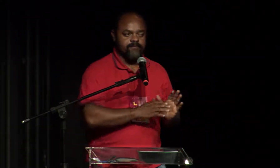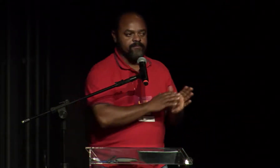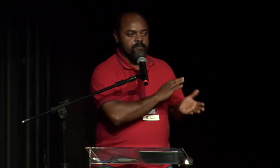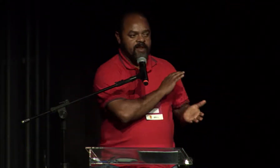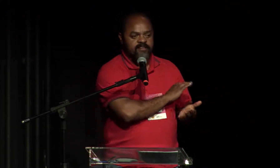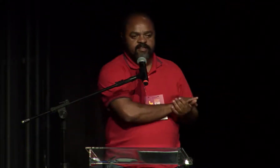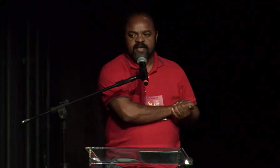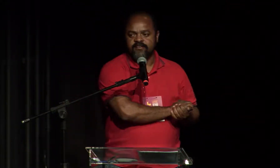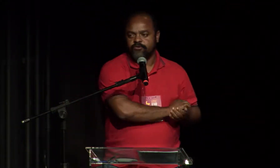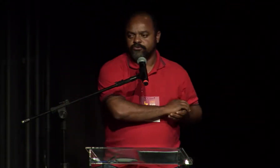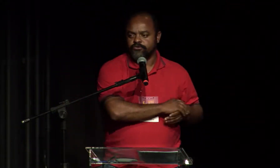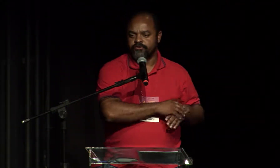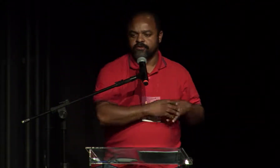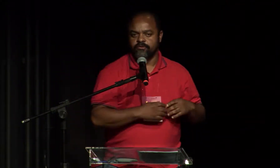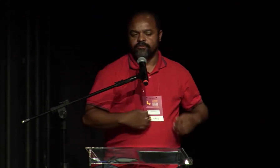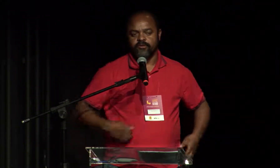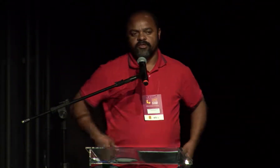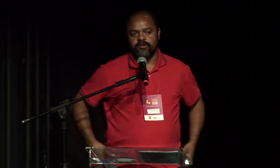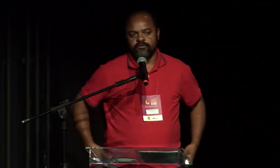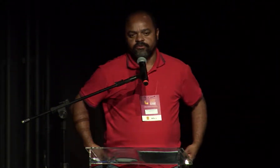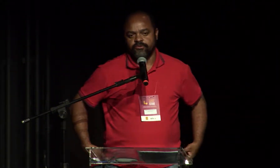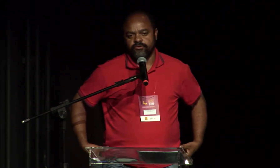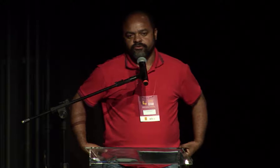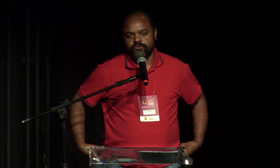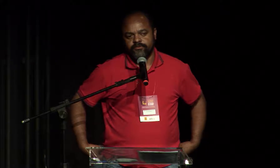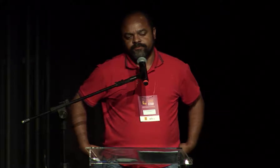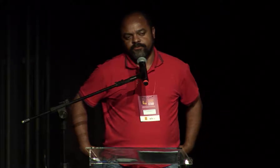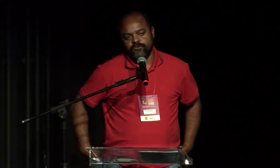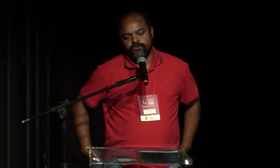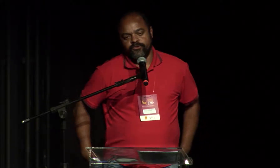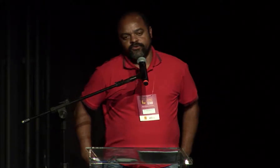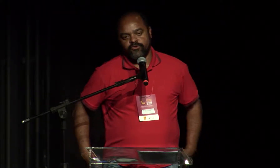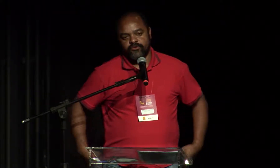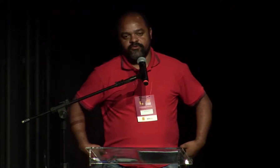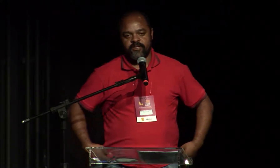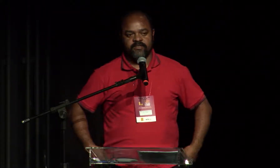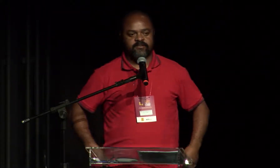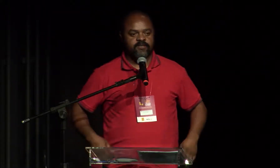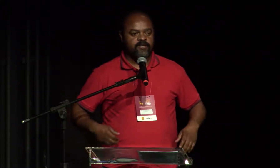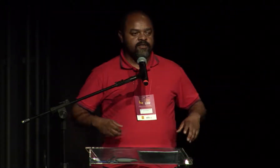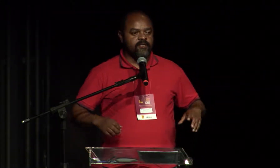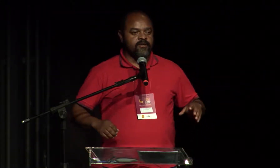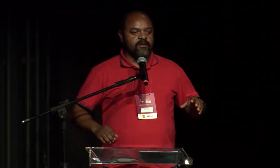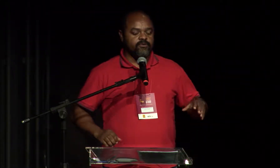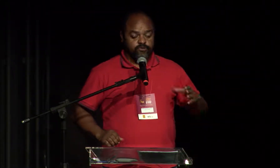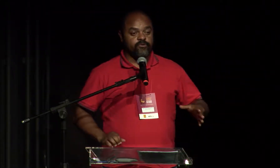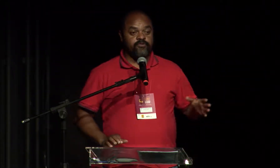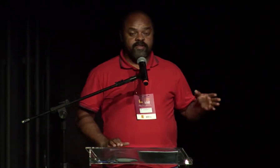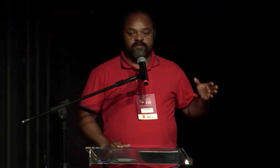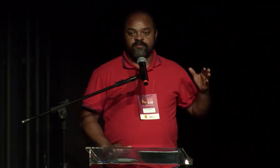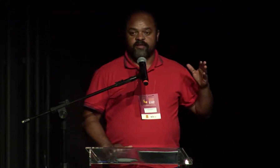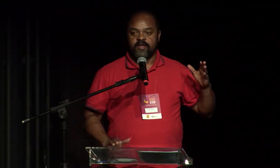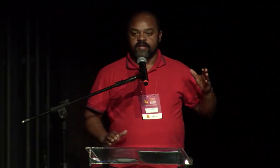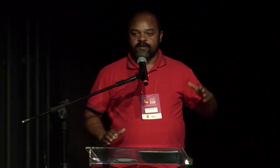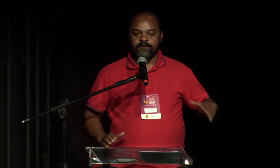Me parece que esta construção que o Júlio fez,